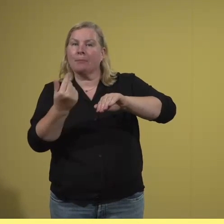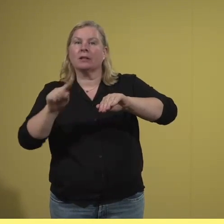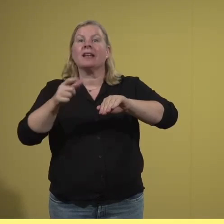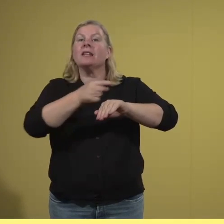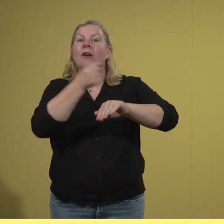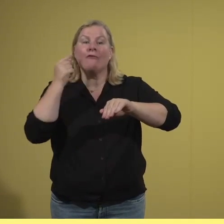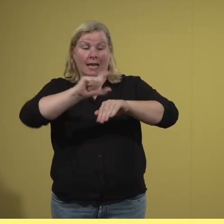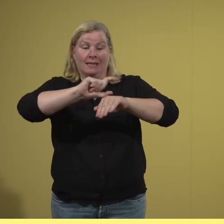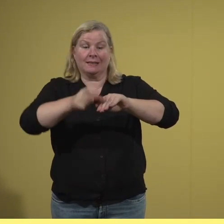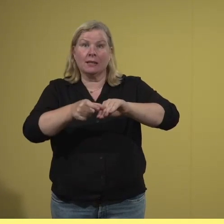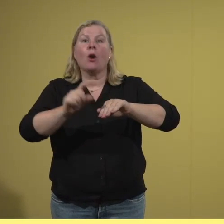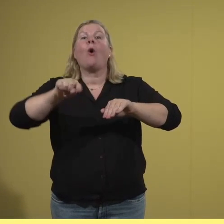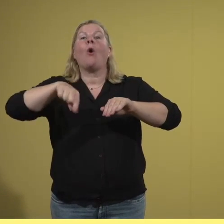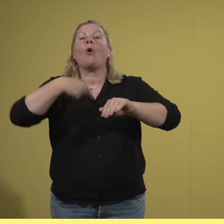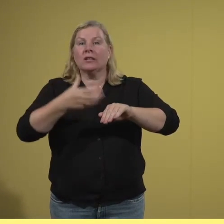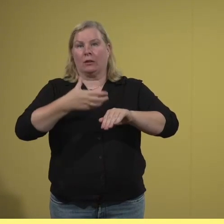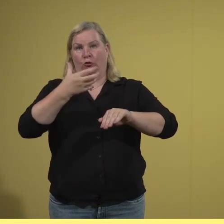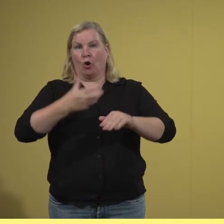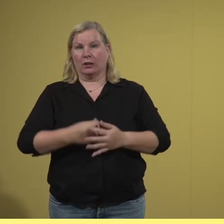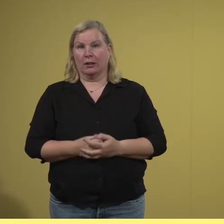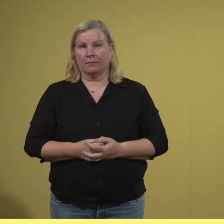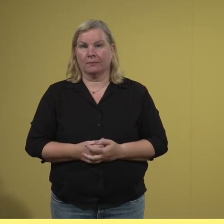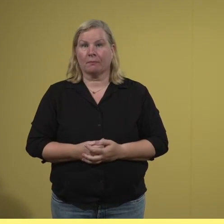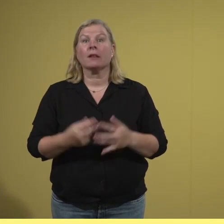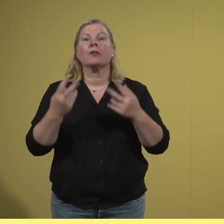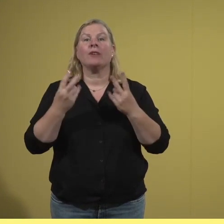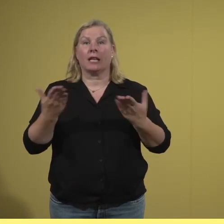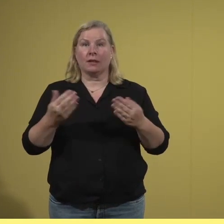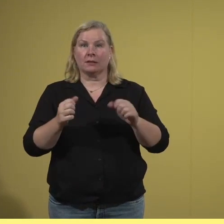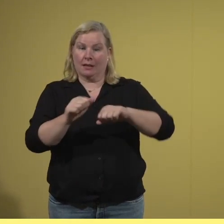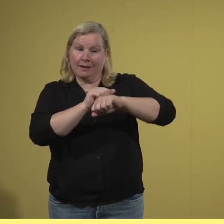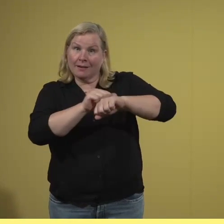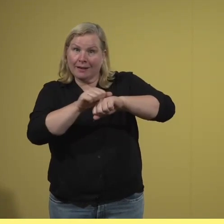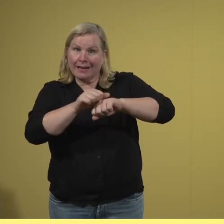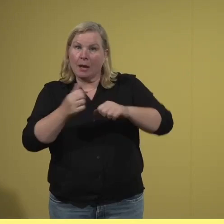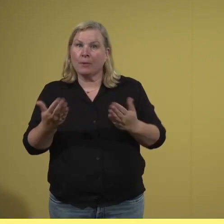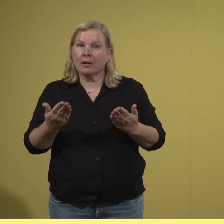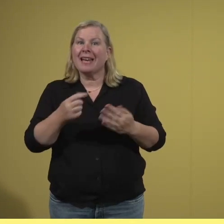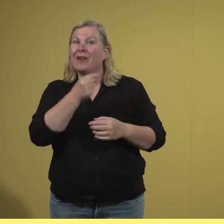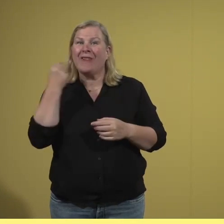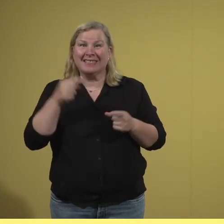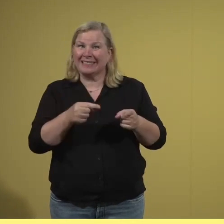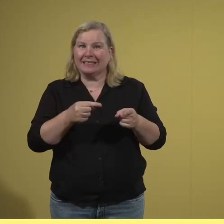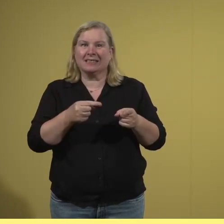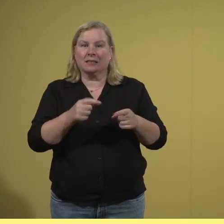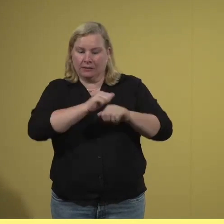und dann kommt eigentlich erst die Frucht an sich. Wichtig bei dem Abrieb: Nicht ins Weiße gehen, weil das ist das,